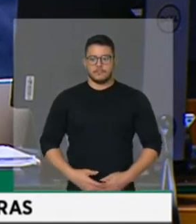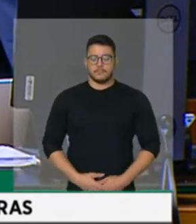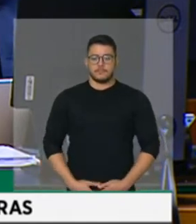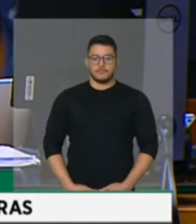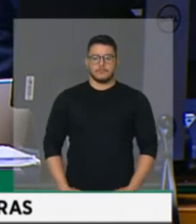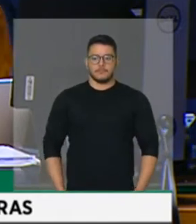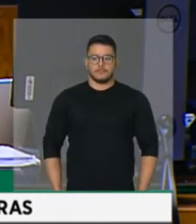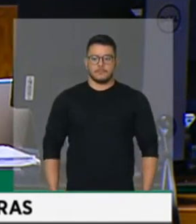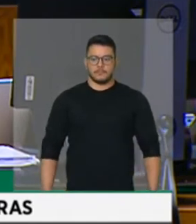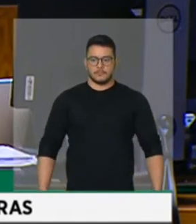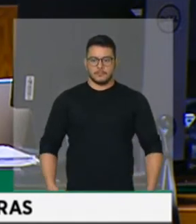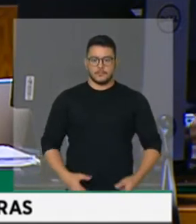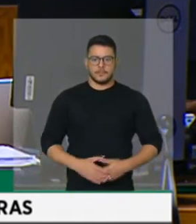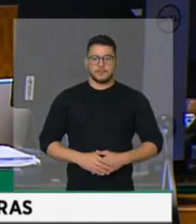ME OUVE? DEPUTADO GLAUBER. -- [DEP. GLAUBER BRAGA]: DEPUTADO IVAN MANDOU MENSAGEM DIZENDO QUE TÁ TENTANDO ABRIR